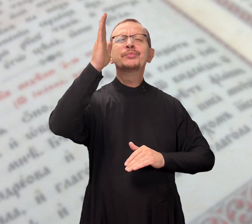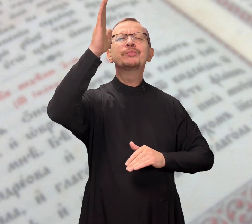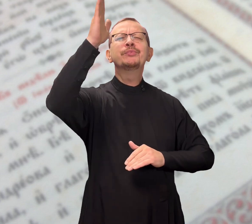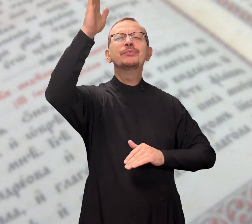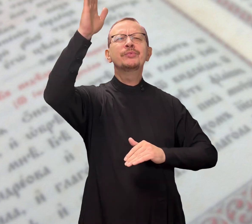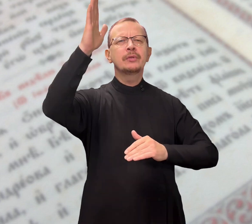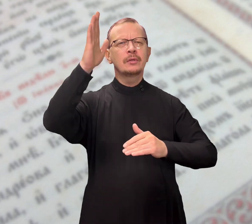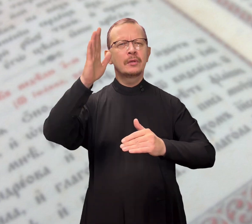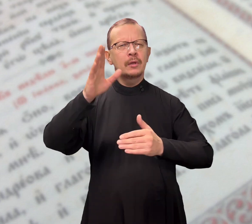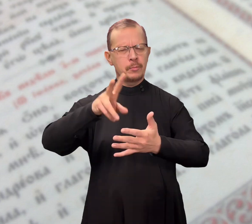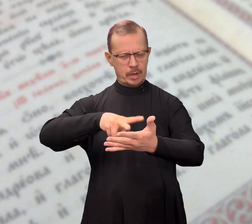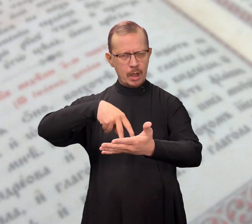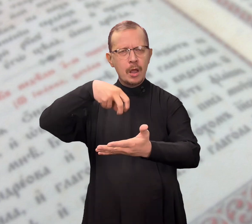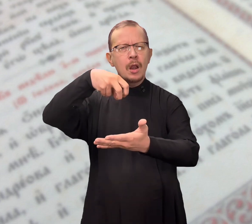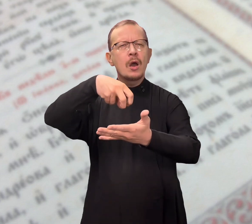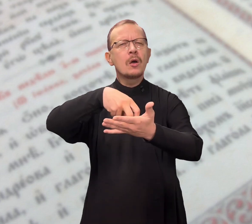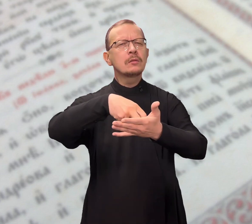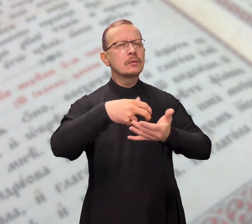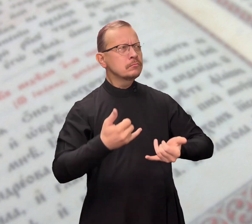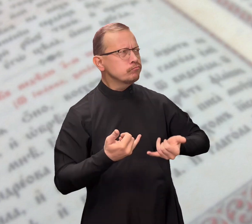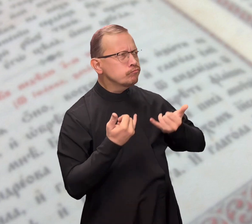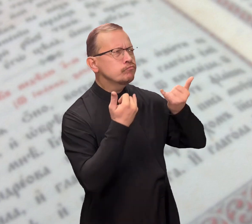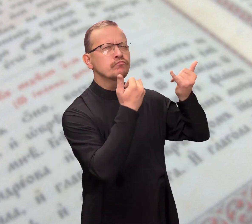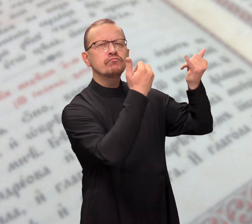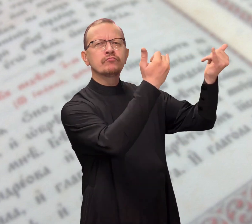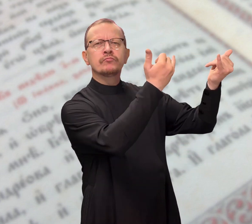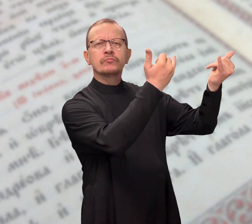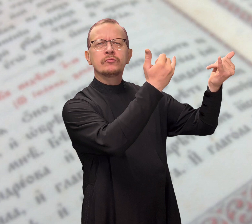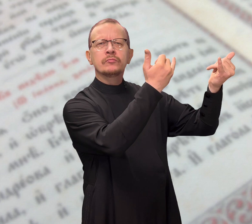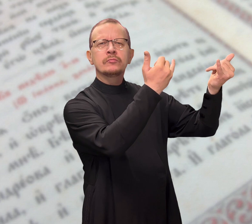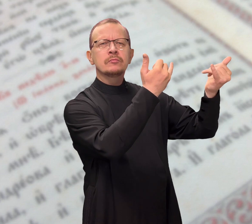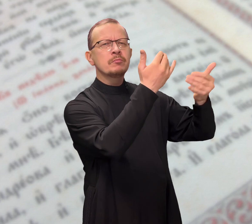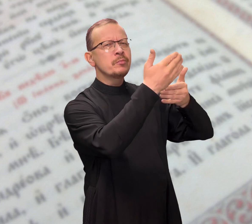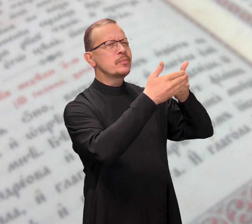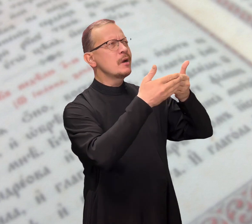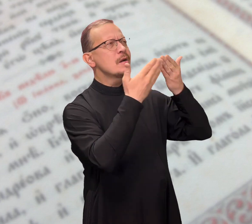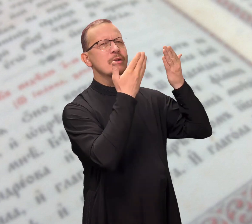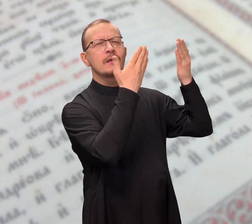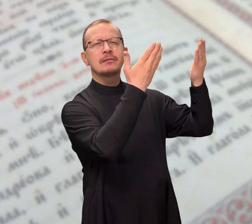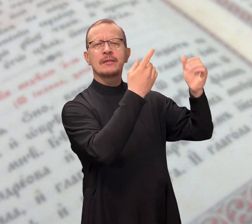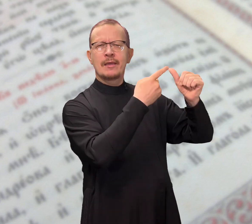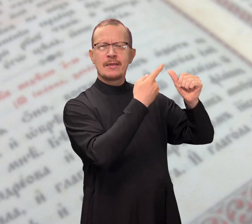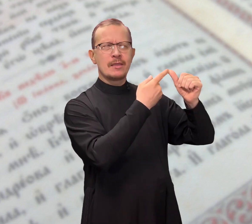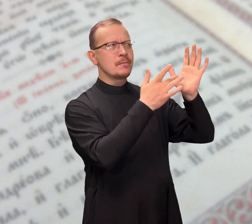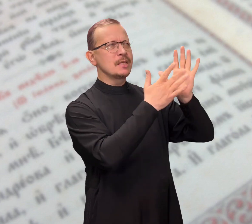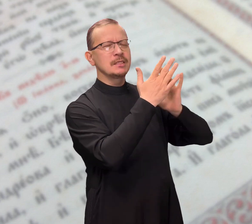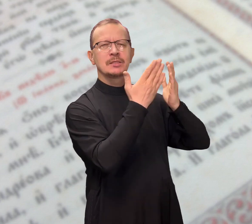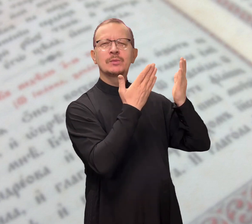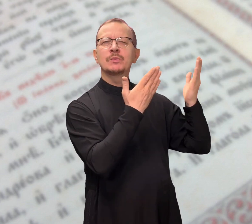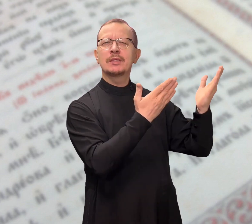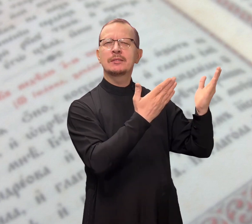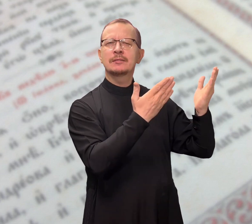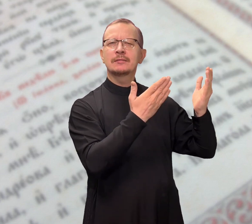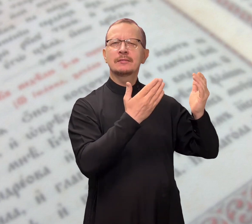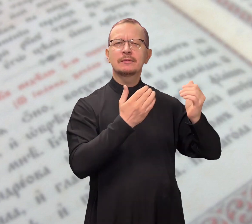все преклонили колена перед именем Иисуса